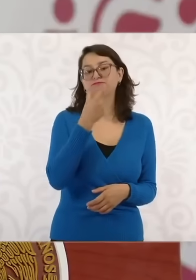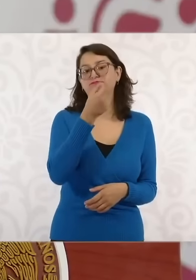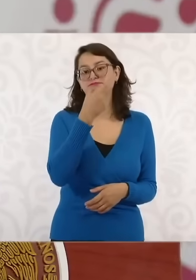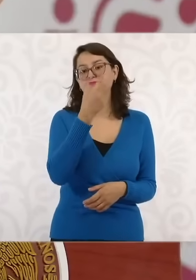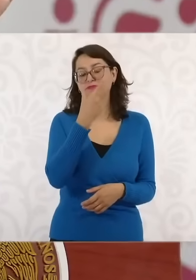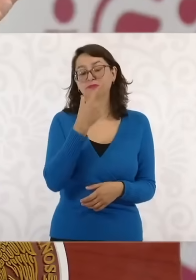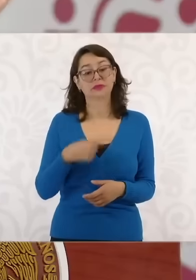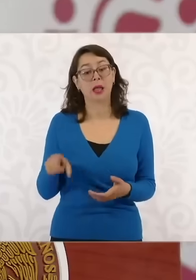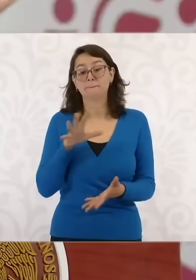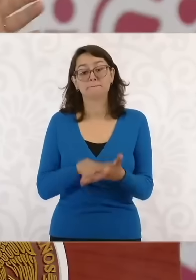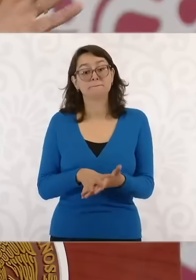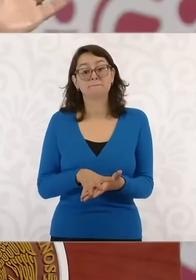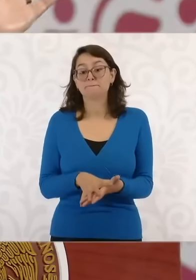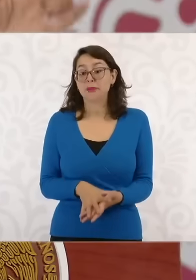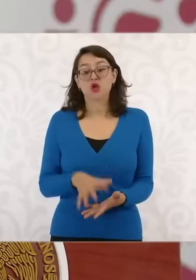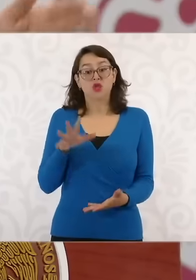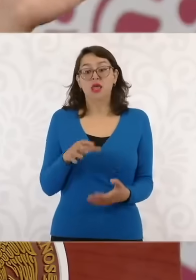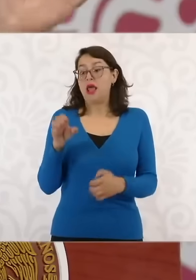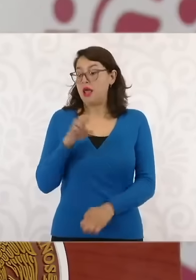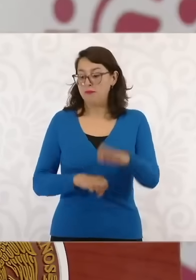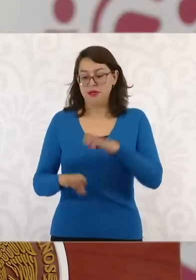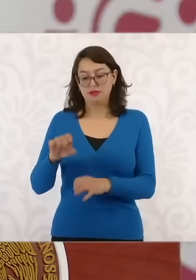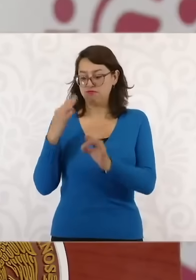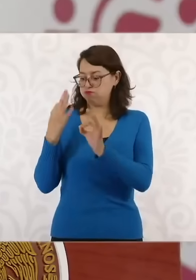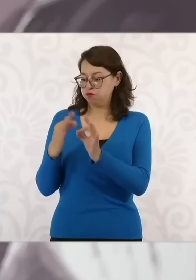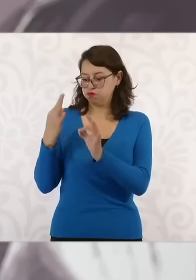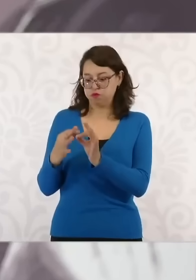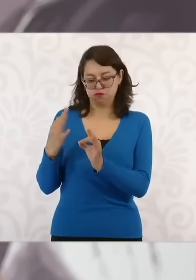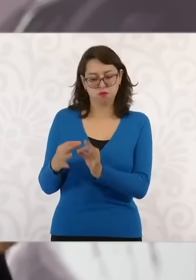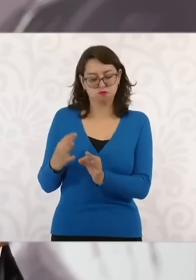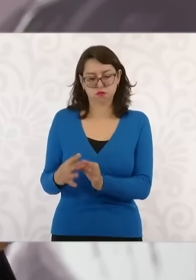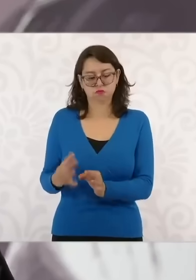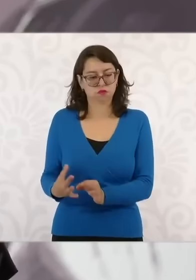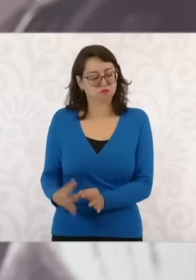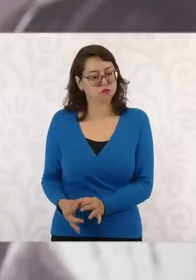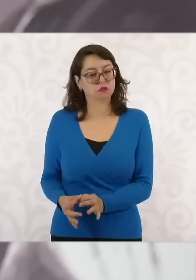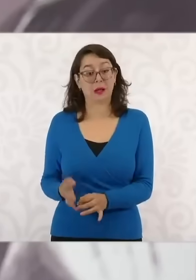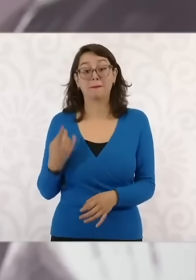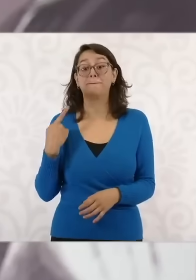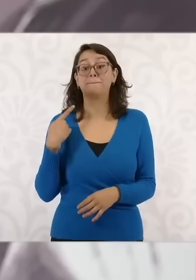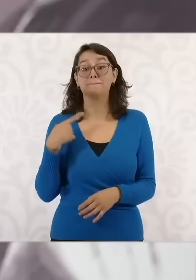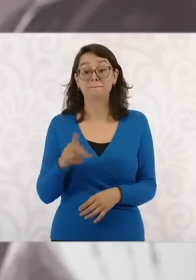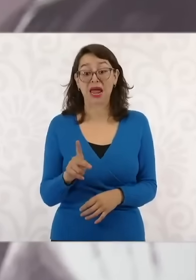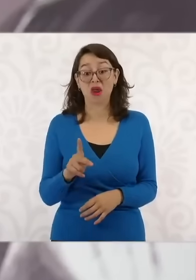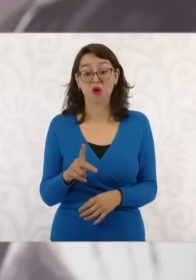de los proveedores y los subrayos han cumplido y han entregado medicamentos, pero con que falten